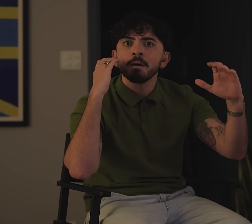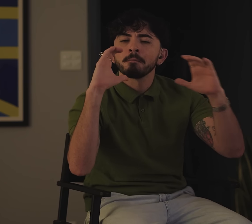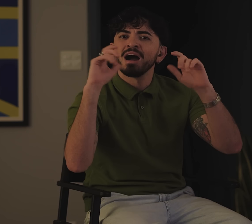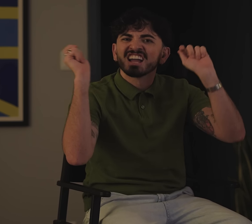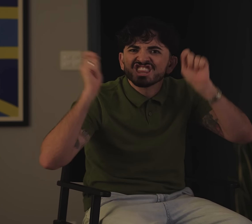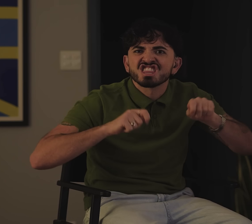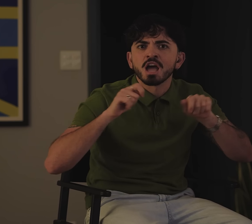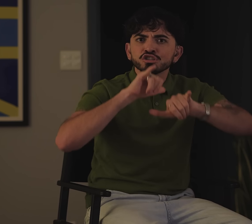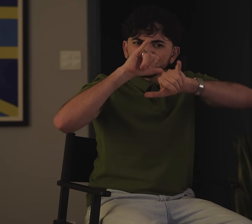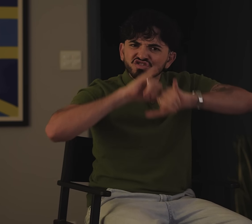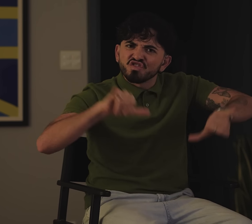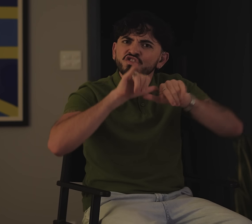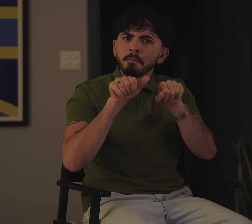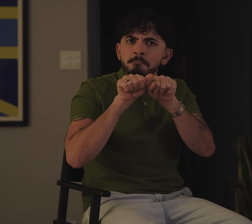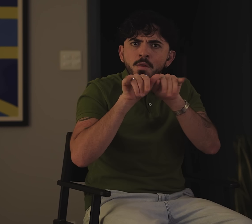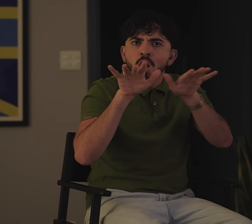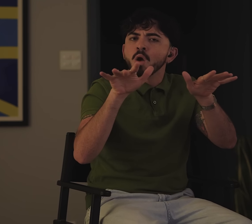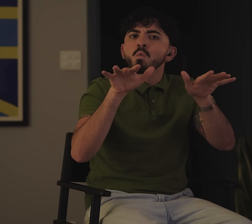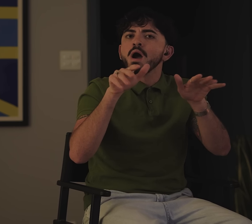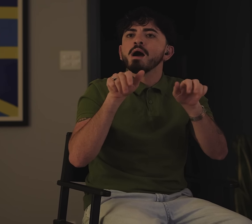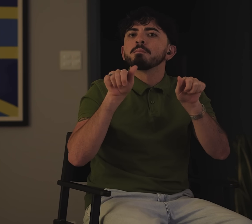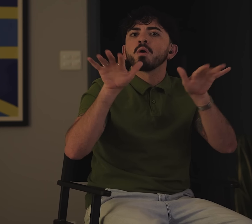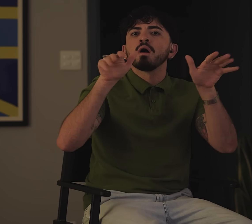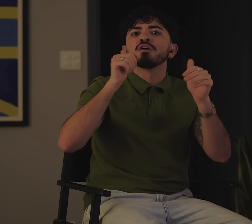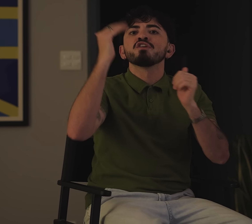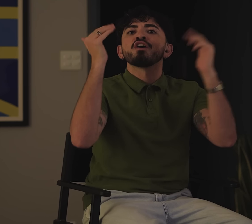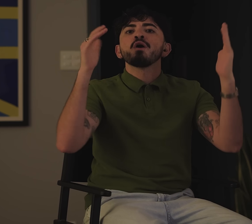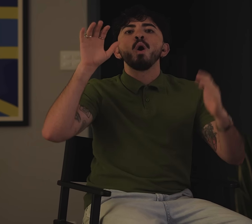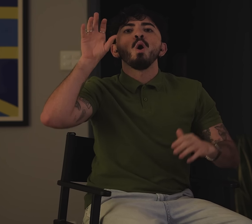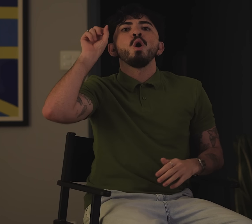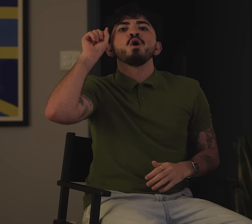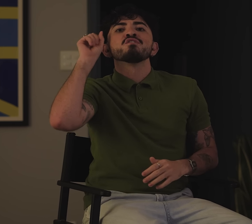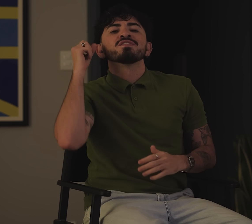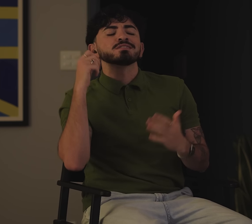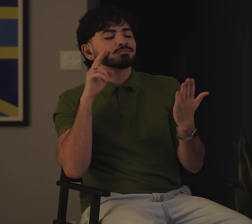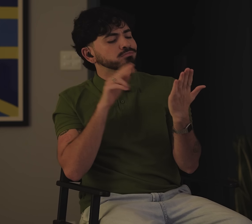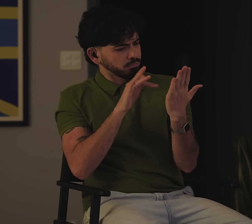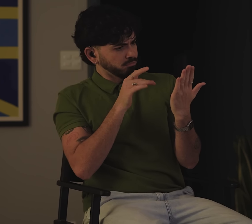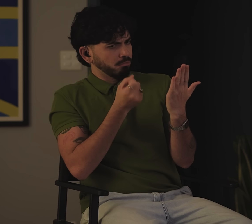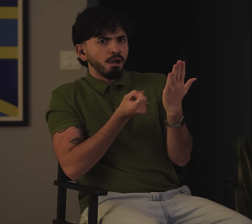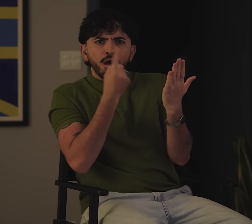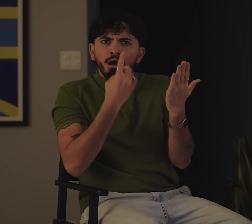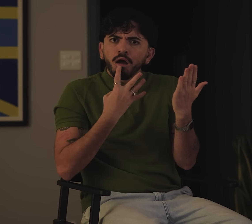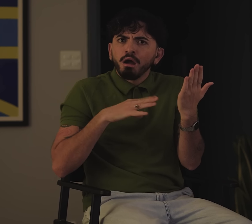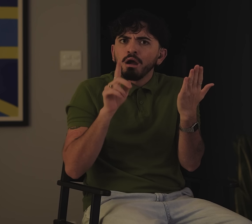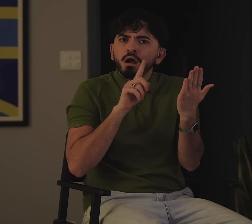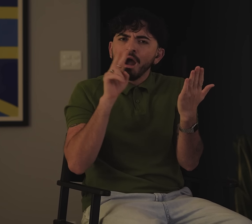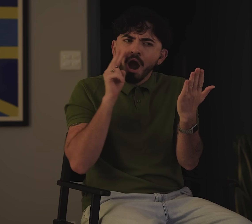sobre algo em que sempre acreditei: pessoas surdas precisam ser reconhecidas